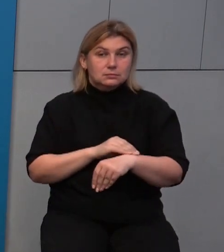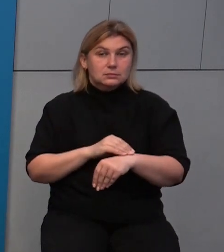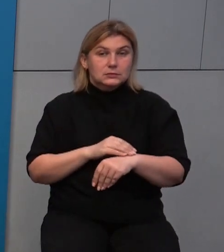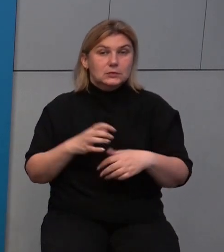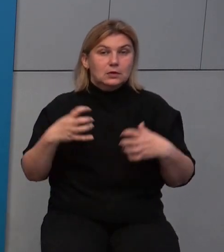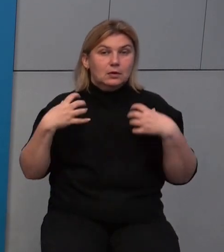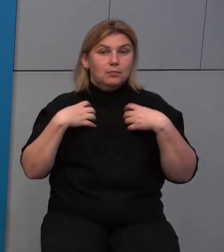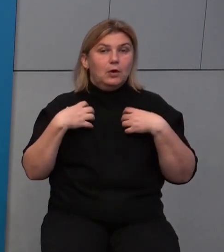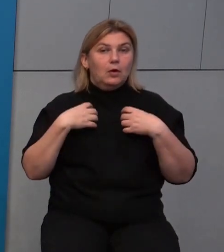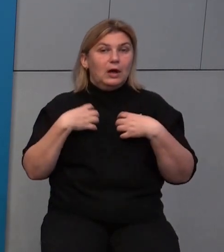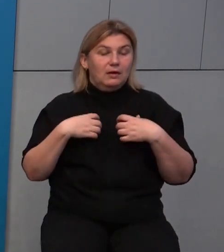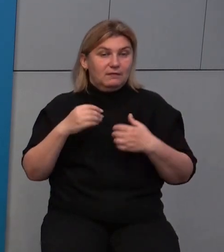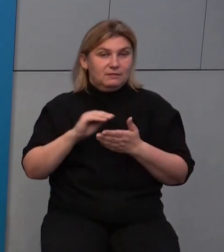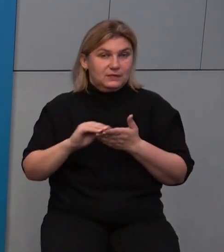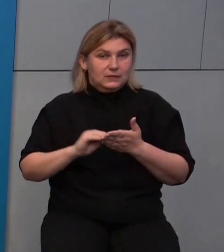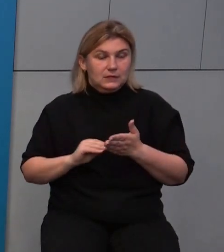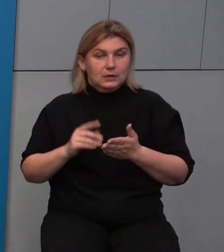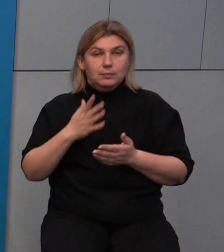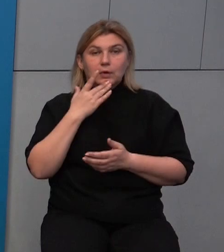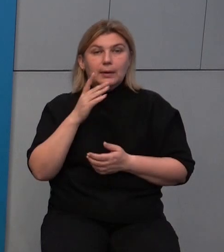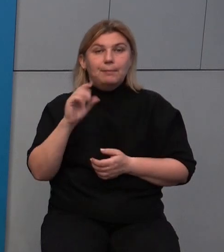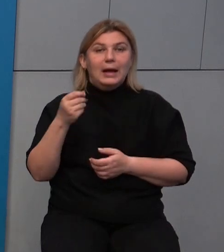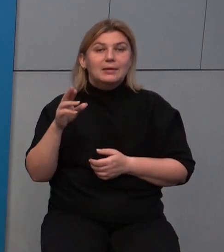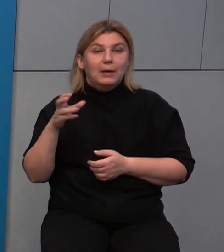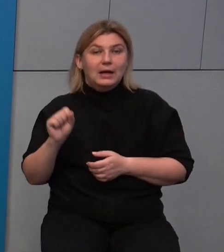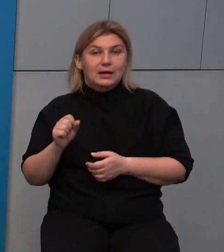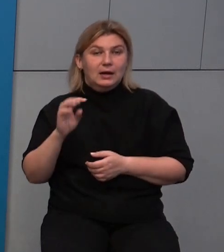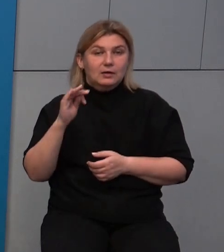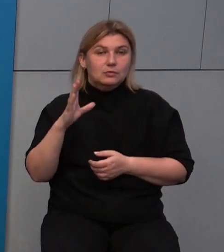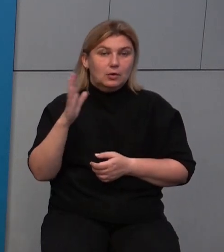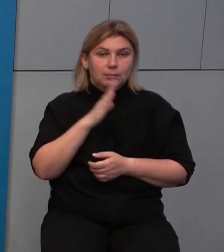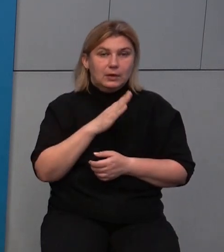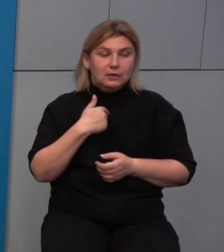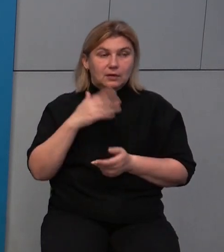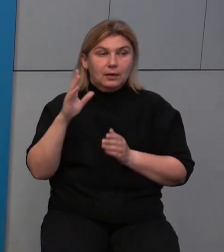i już wówczas mówiłam pani Barbarze i panu Tomaszowi, że będę pisała biografię.